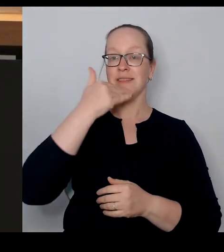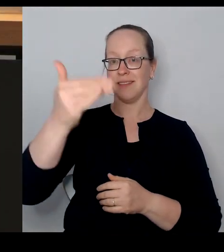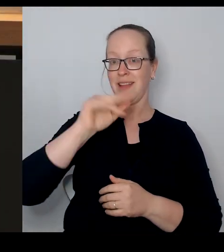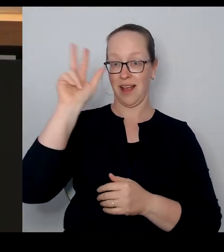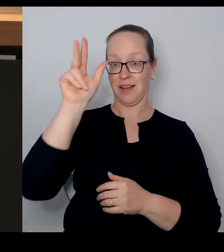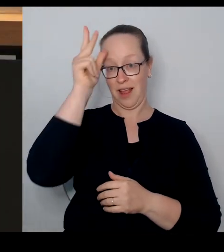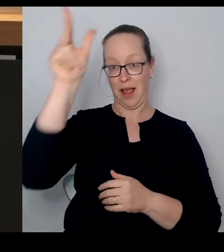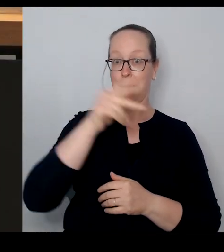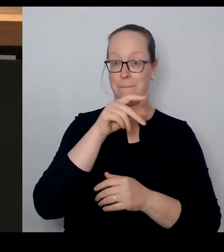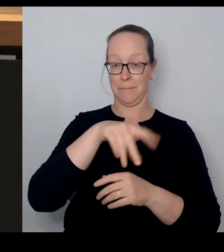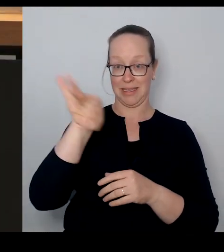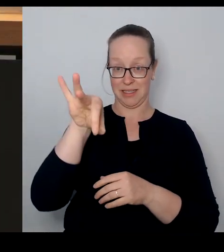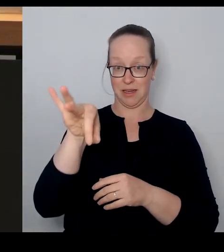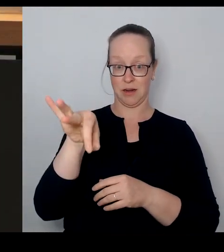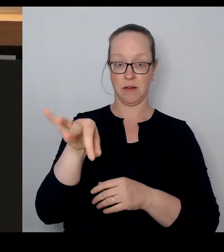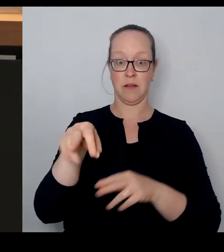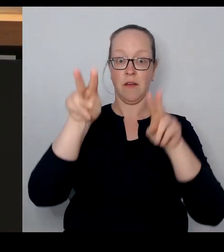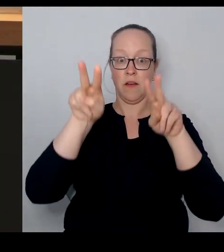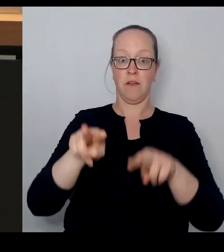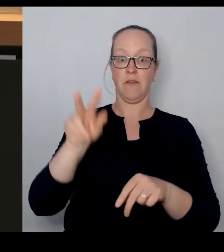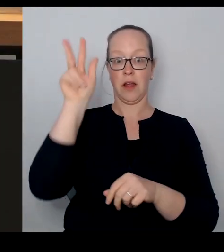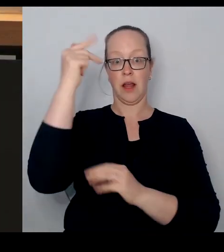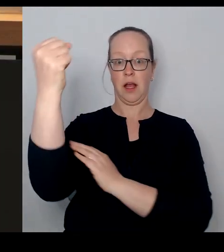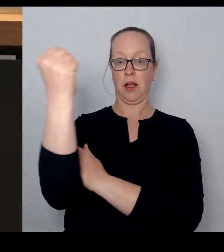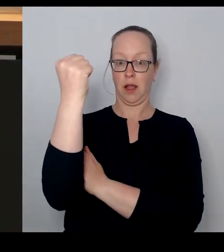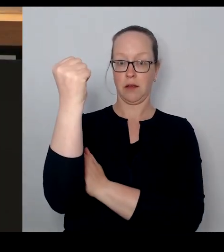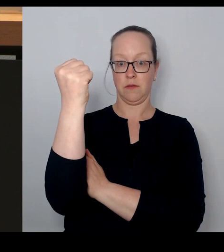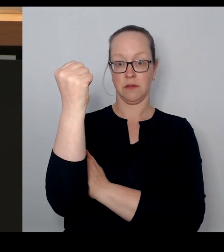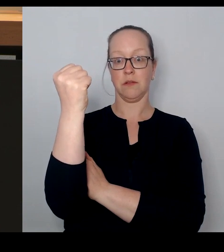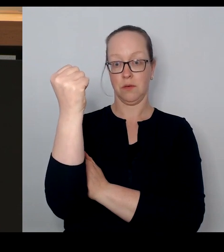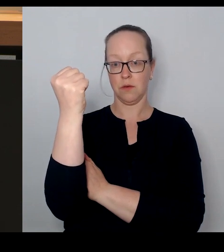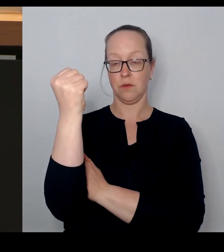schnell seine Beendigung gefunden Sie erklären ja den Menschen so gerne.